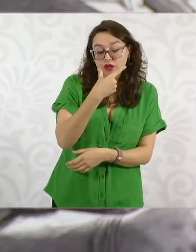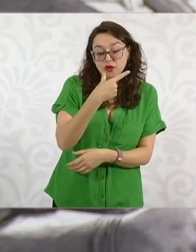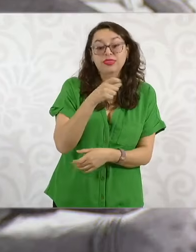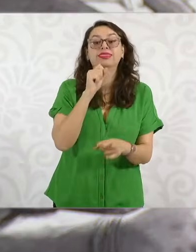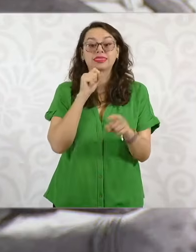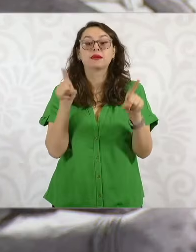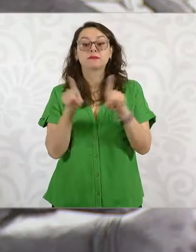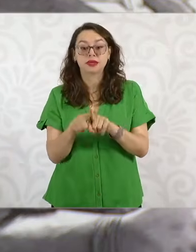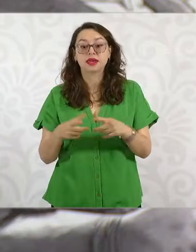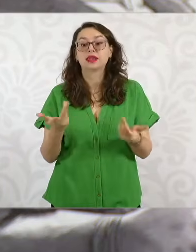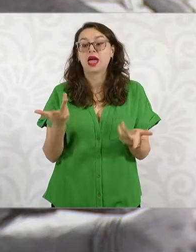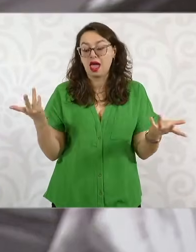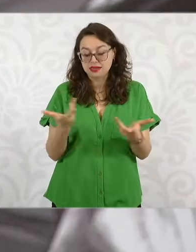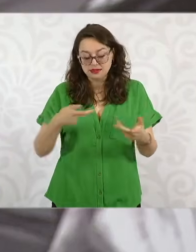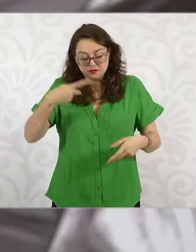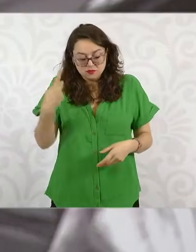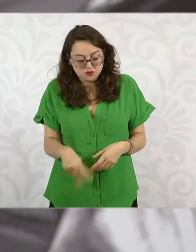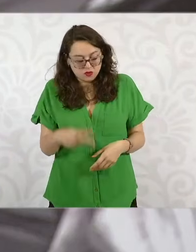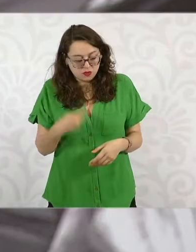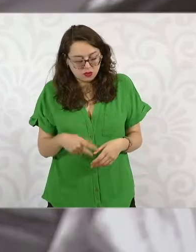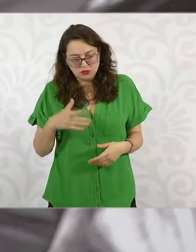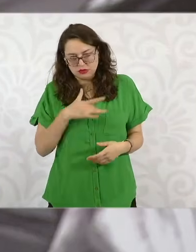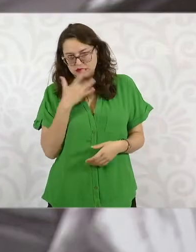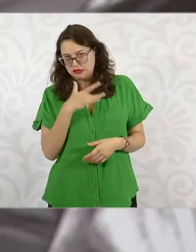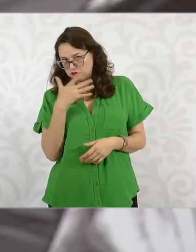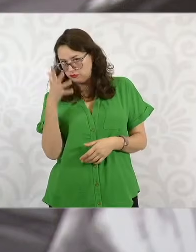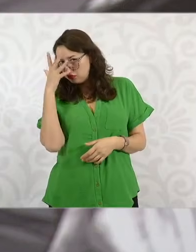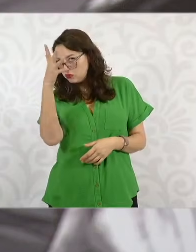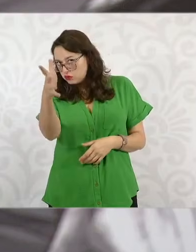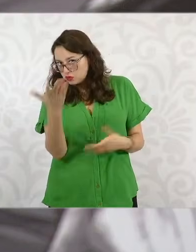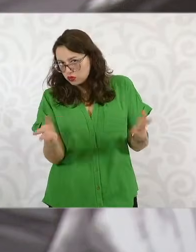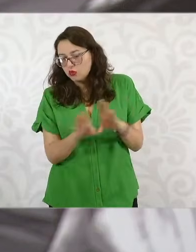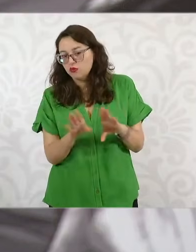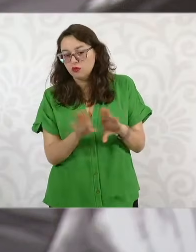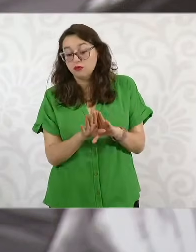estratégicas para la autosuficiencia y el futuro de nuestro país, porque invertir en salud es